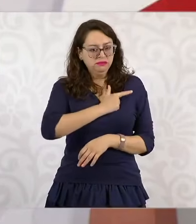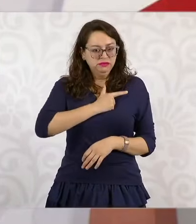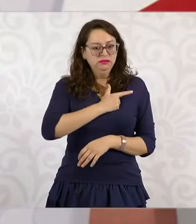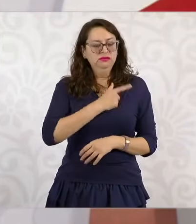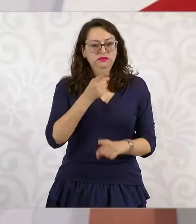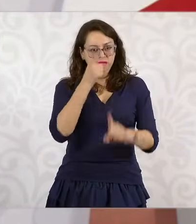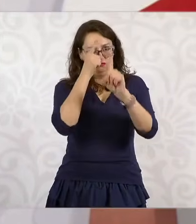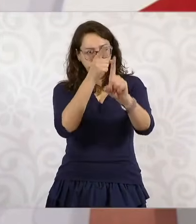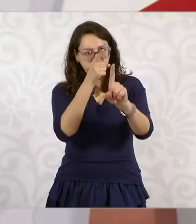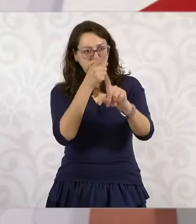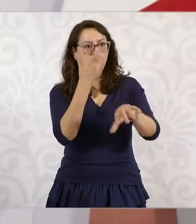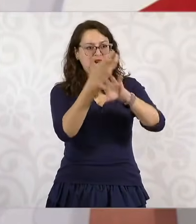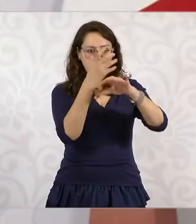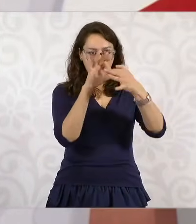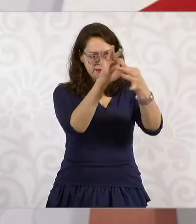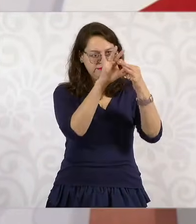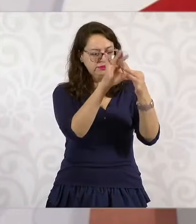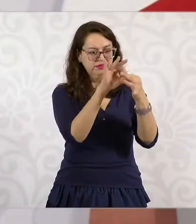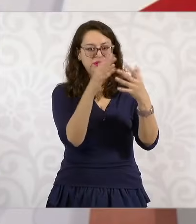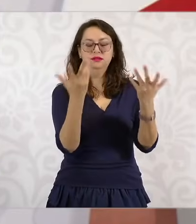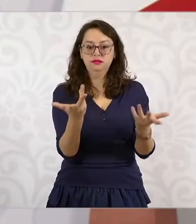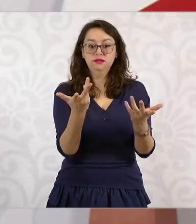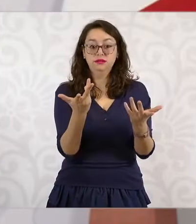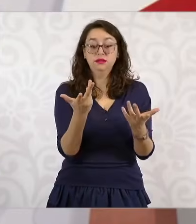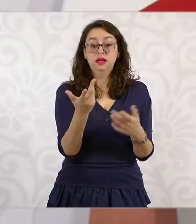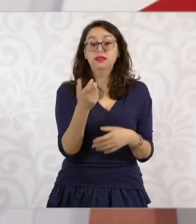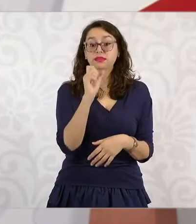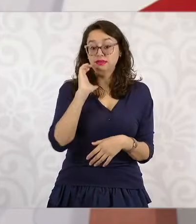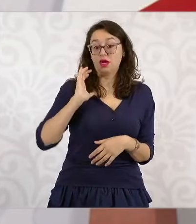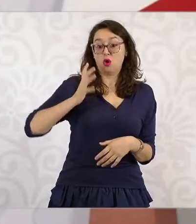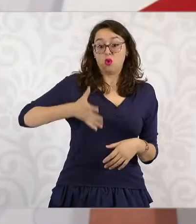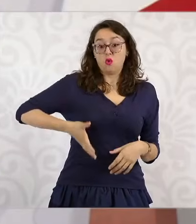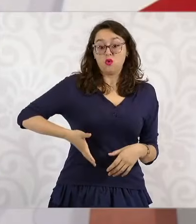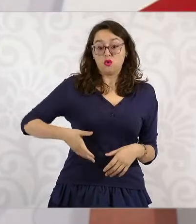de sus papás y a la misión de Estados Unidos y y además están muy orgullosos. En el estudio que les